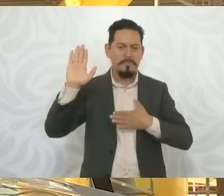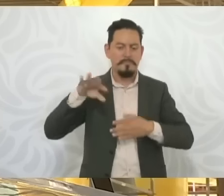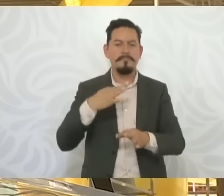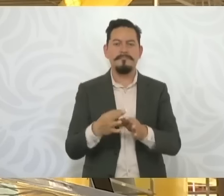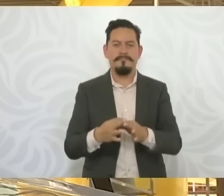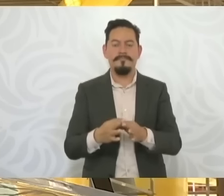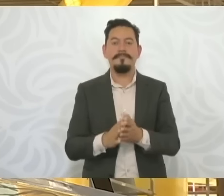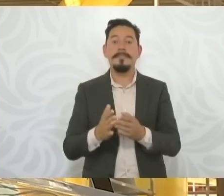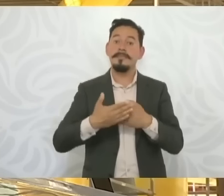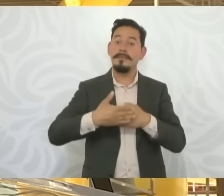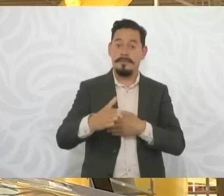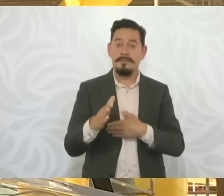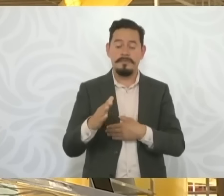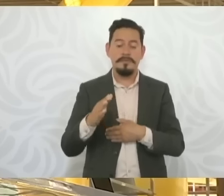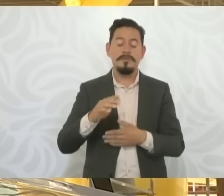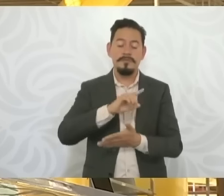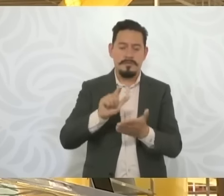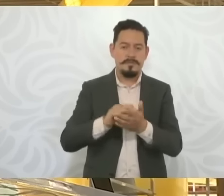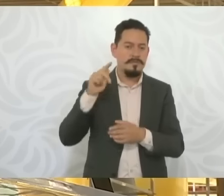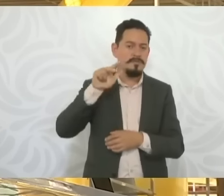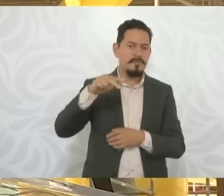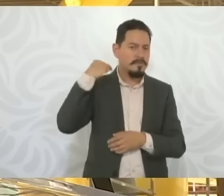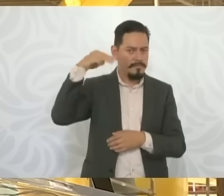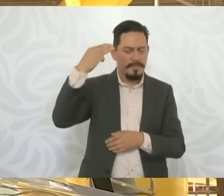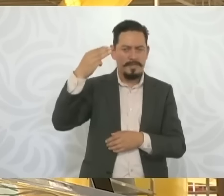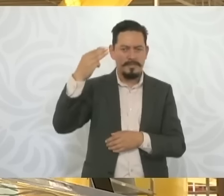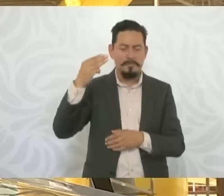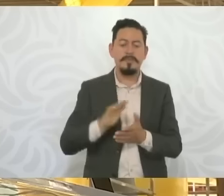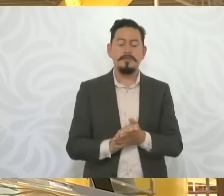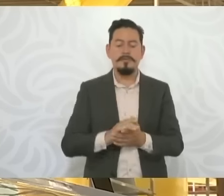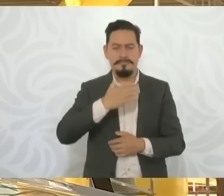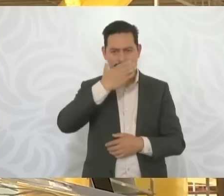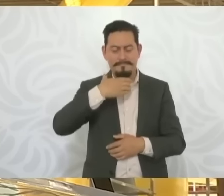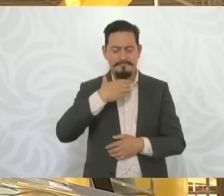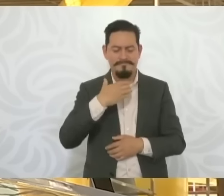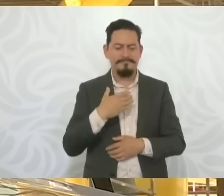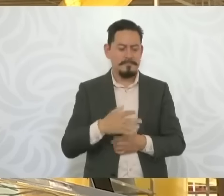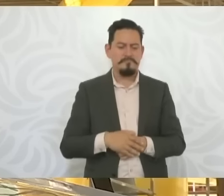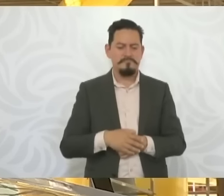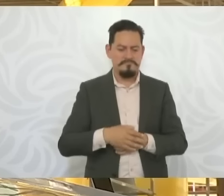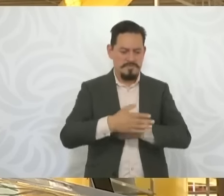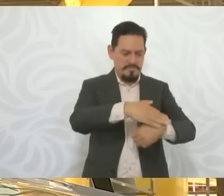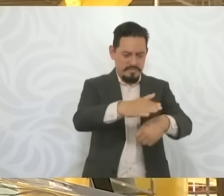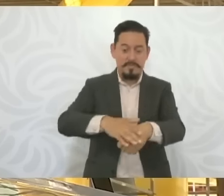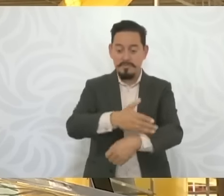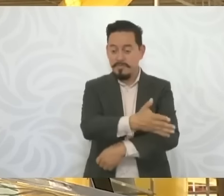Con el decreto del 18 de marzo, el presidente Cárdenas despertó el orgullo nacional y la más